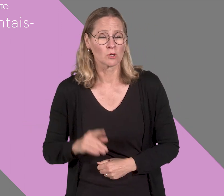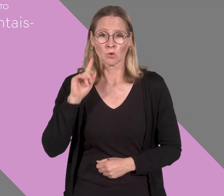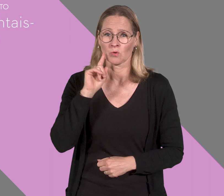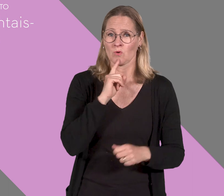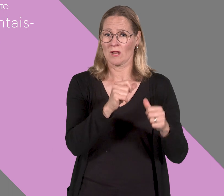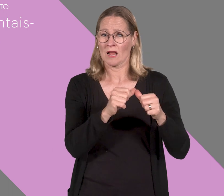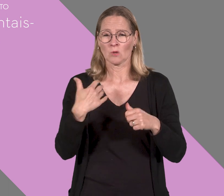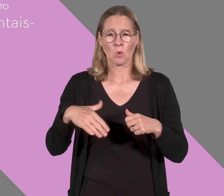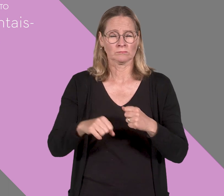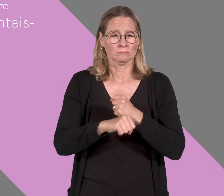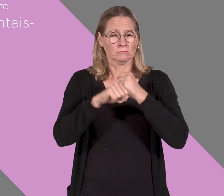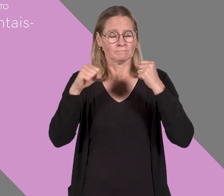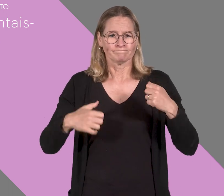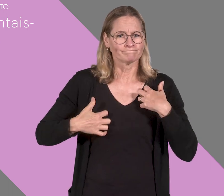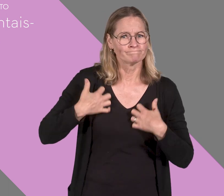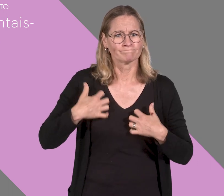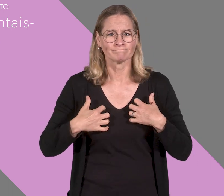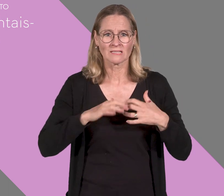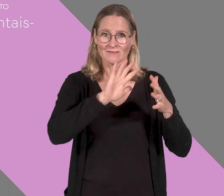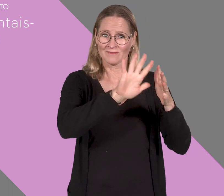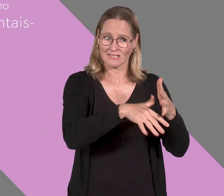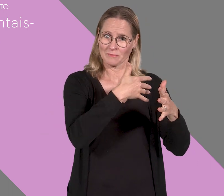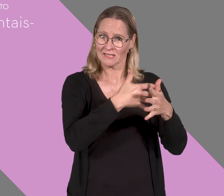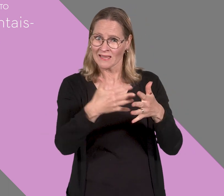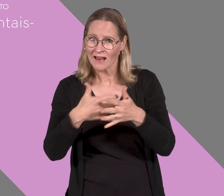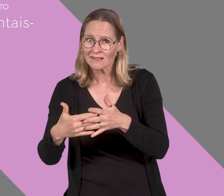Kuurojen Liitolla on suuri huoli siitä, miten viittomakielet -